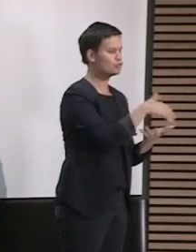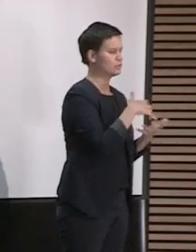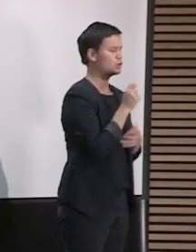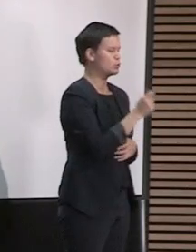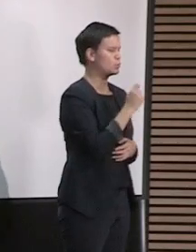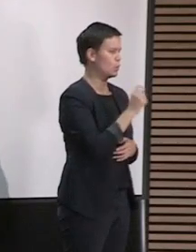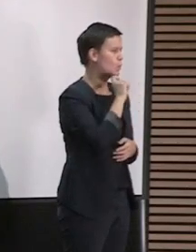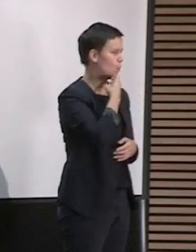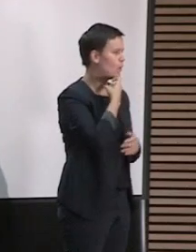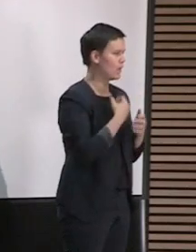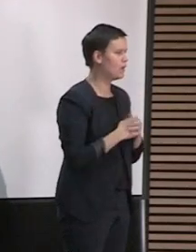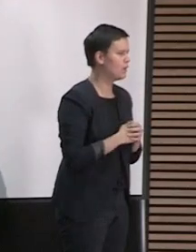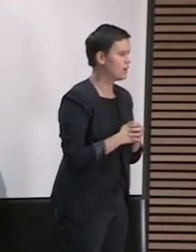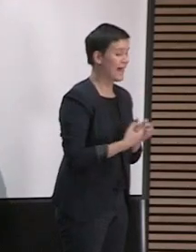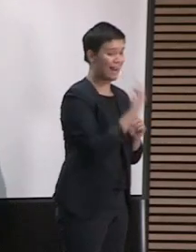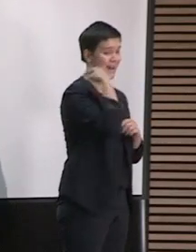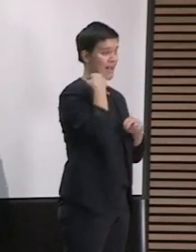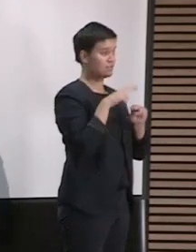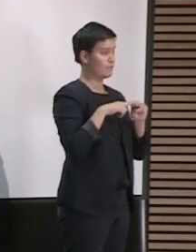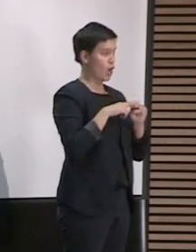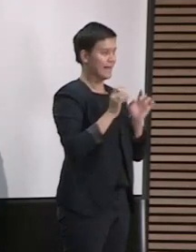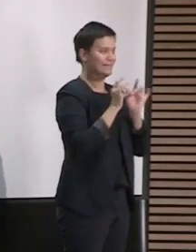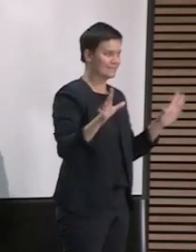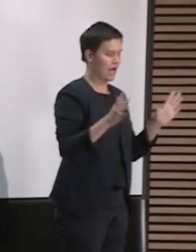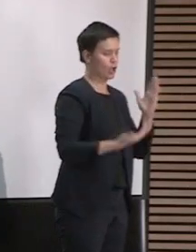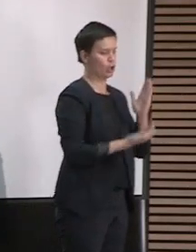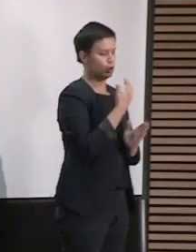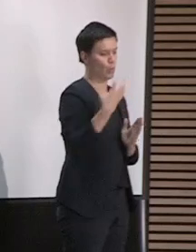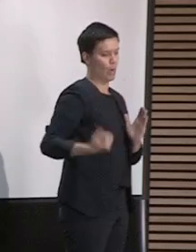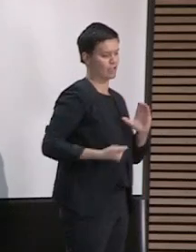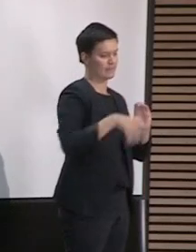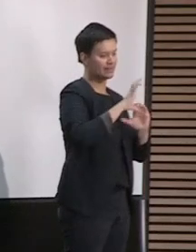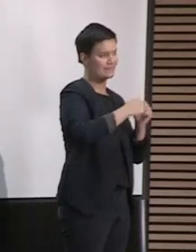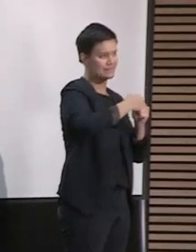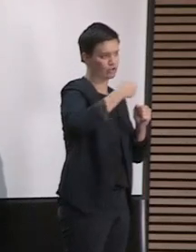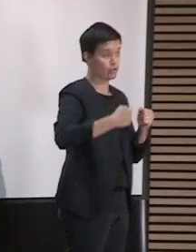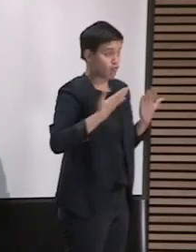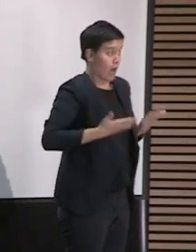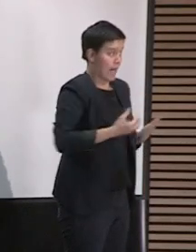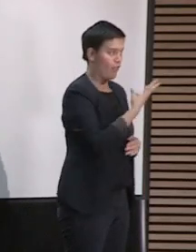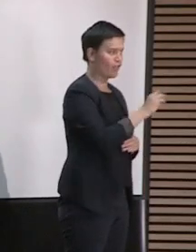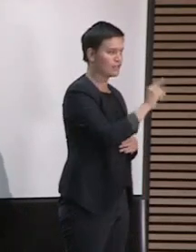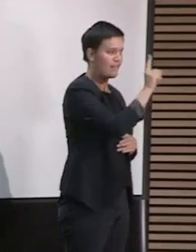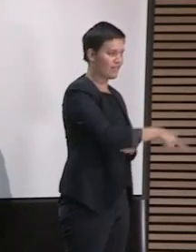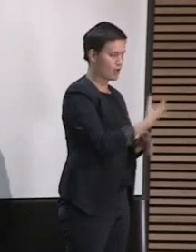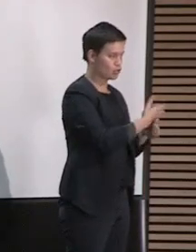o tumanako? GRANT Ki taku whakaaro ka tupu rawa atu tenei ka whai